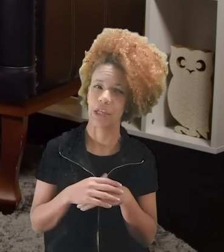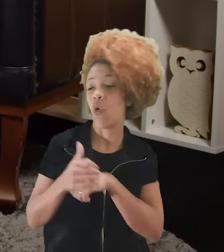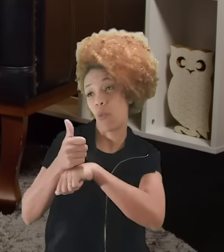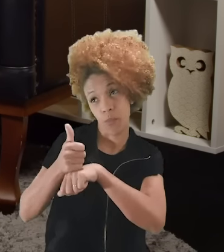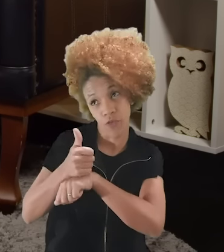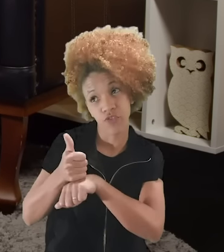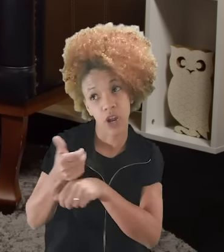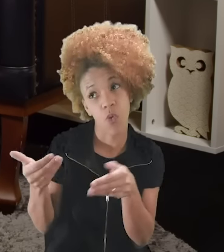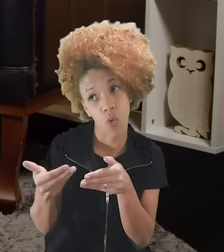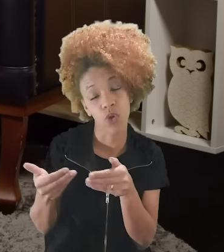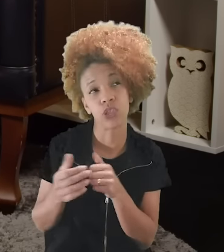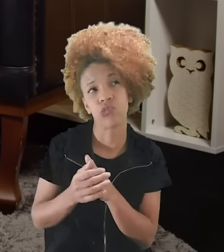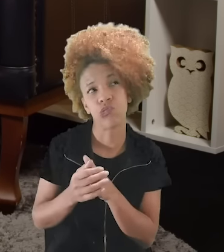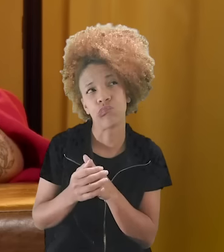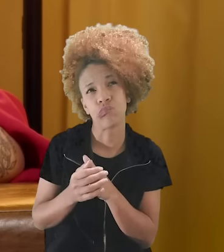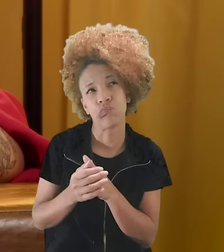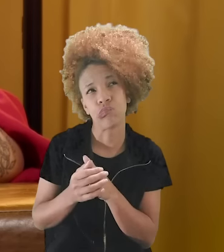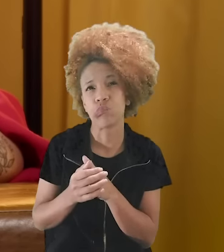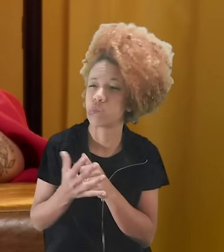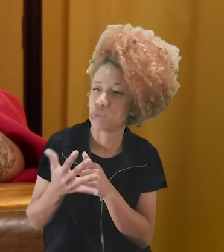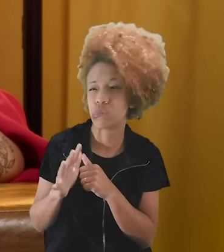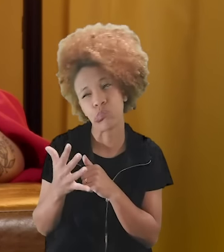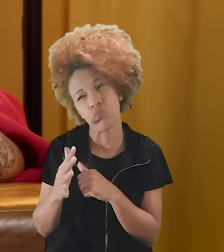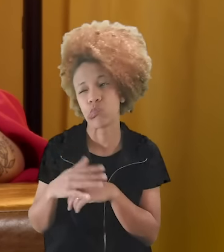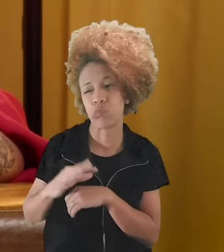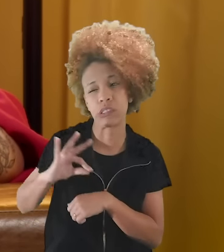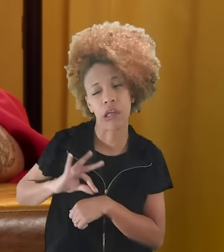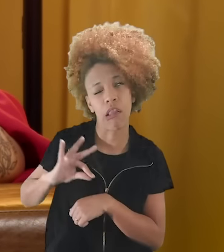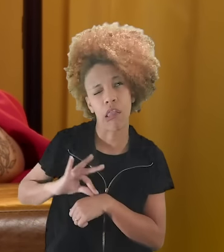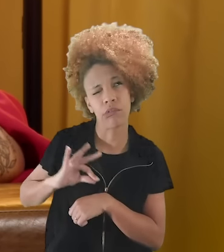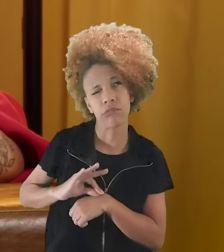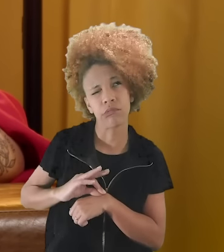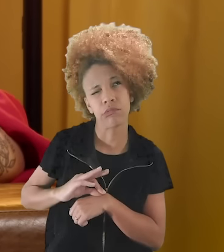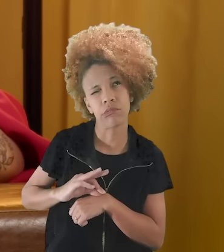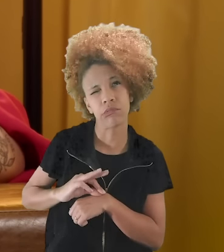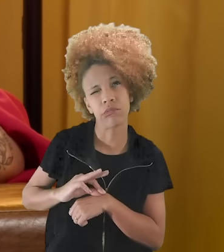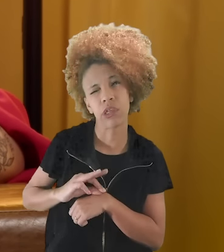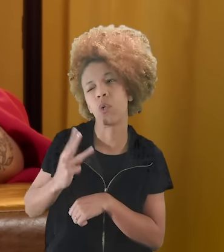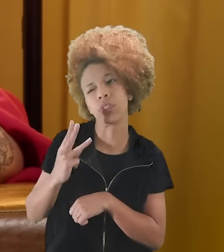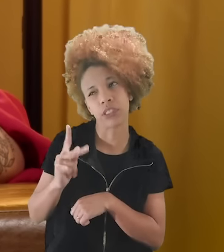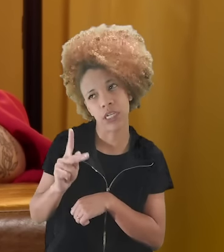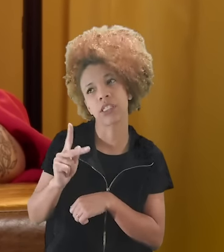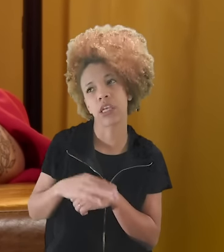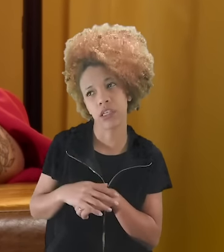jogador profissional hoje hoje em dia deve estar tirando em média pelo menos uns três uns 3K pelo